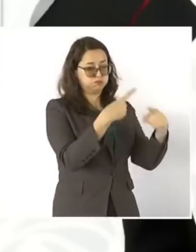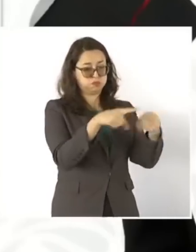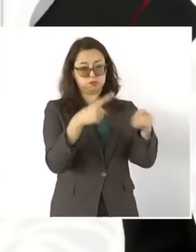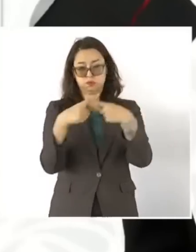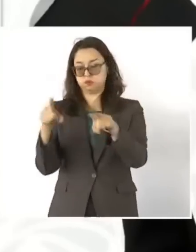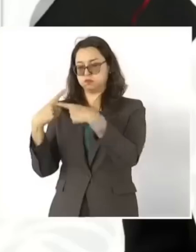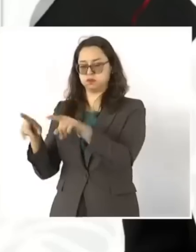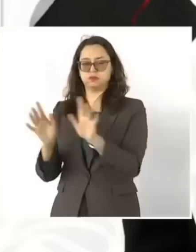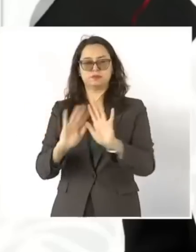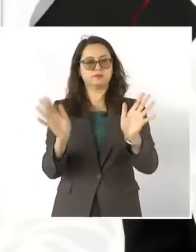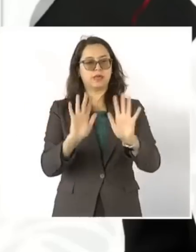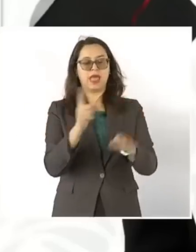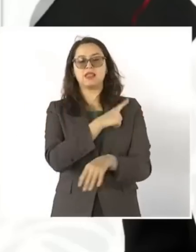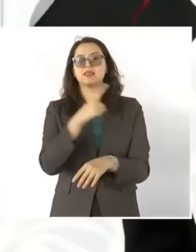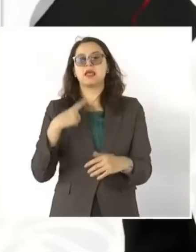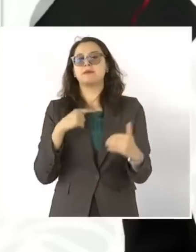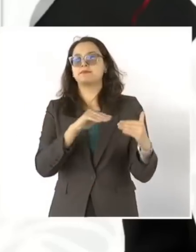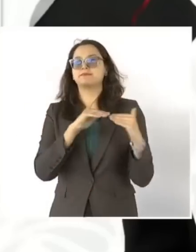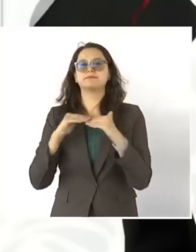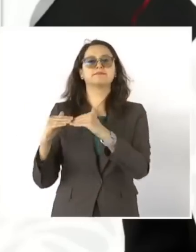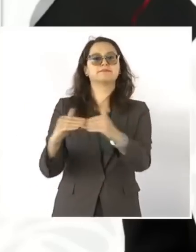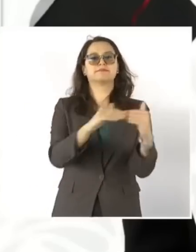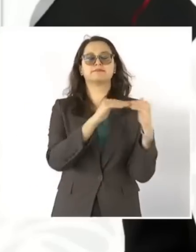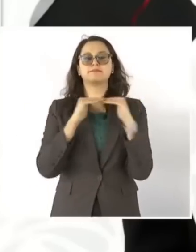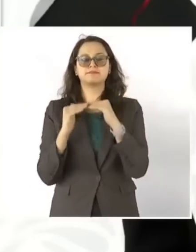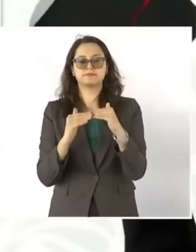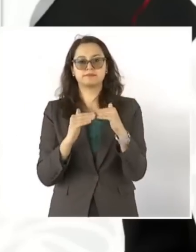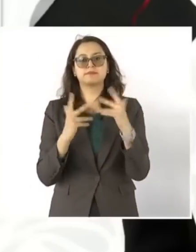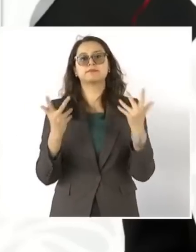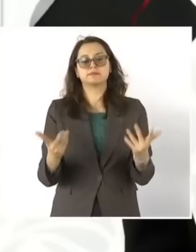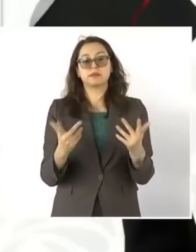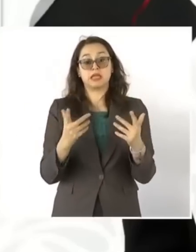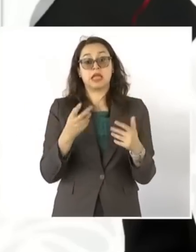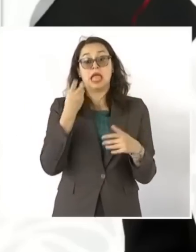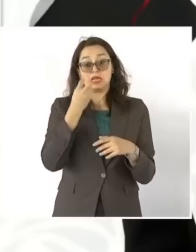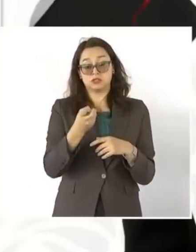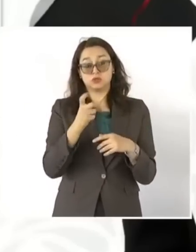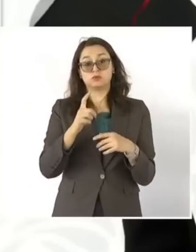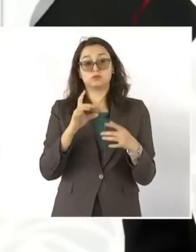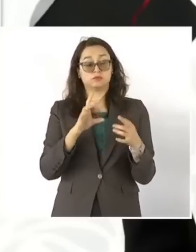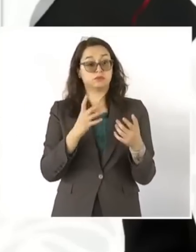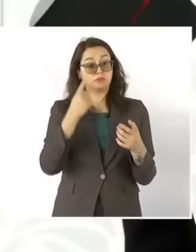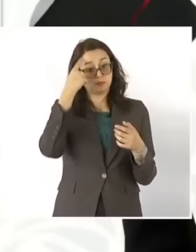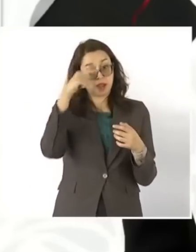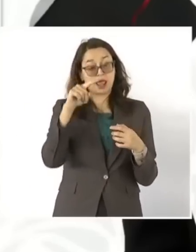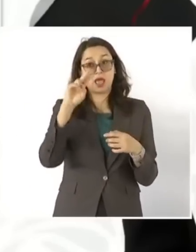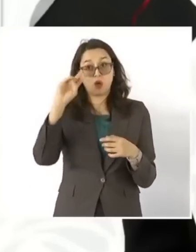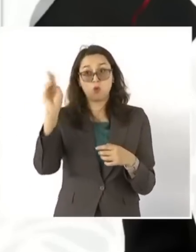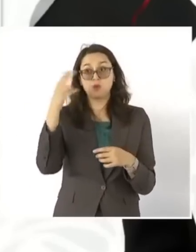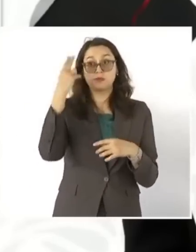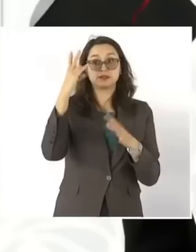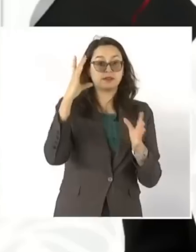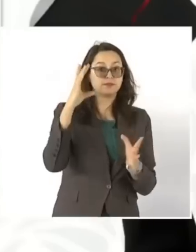equivalentes vinculados con la educación superior de tal manera que se crea el bato nacional